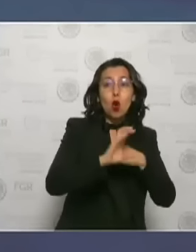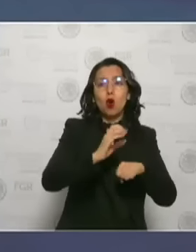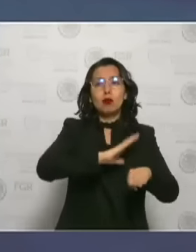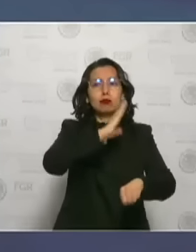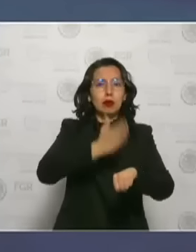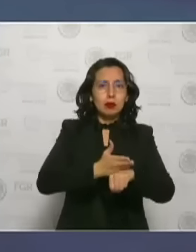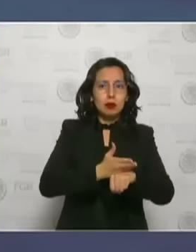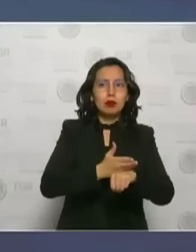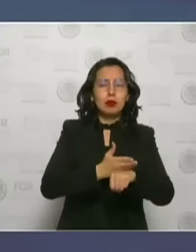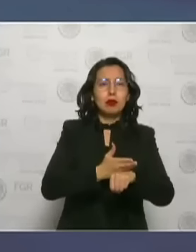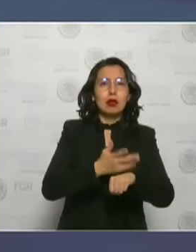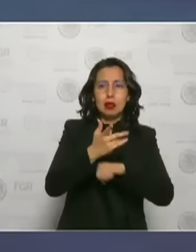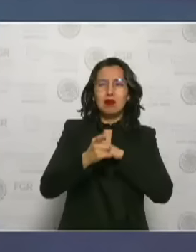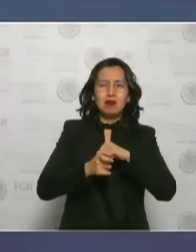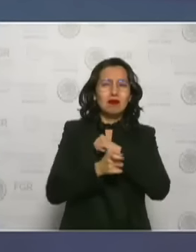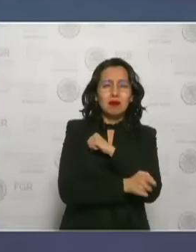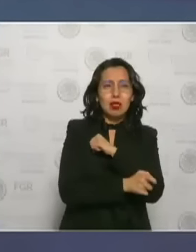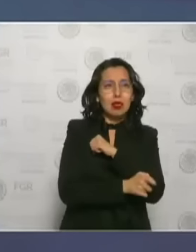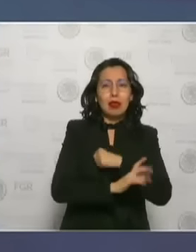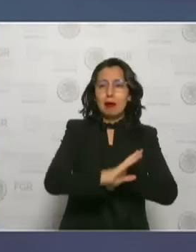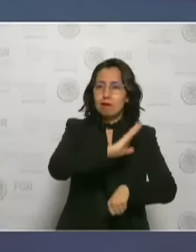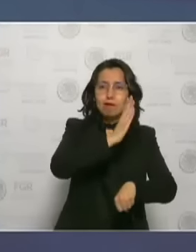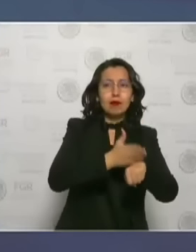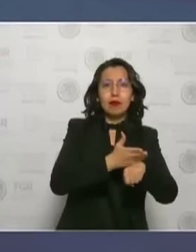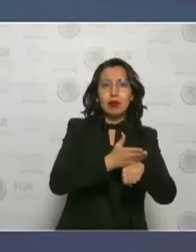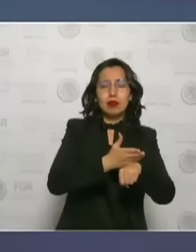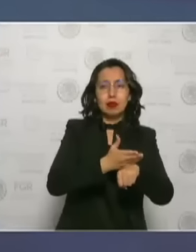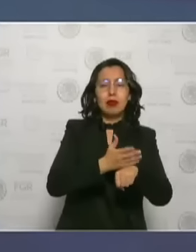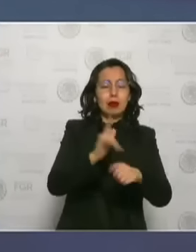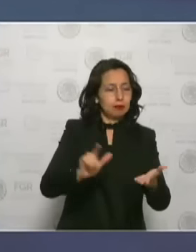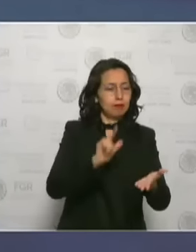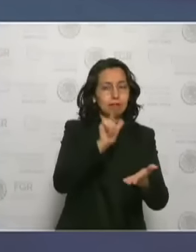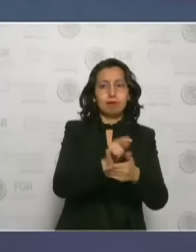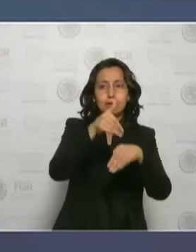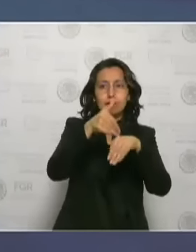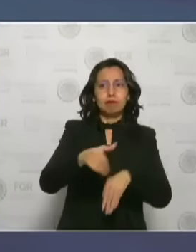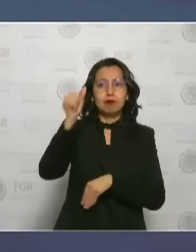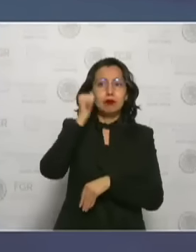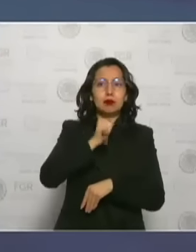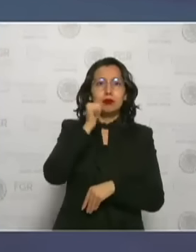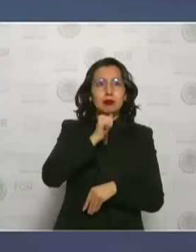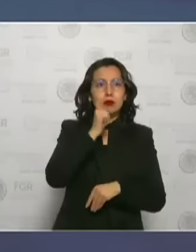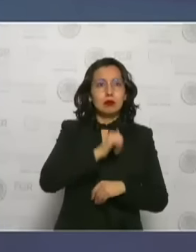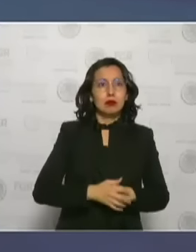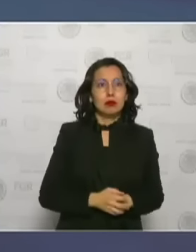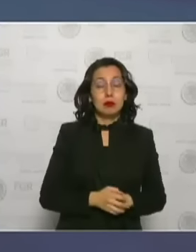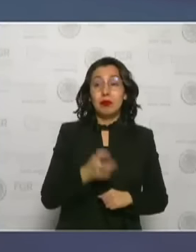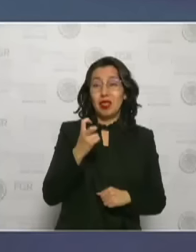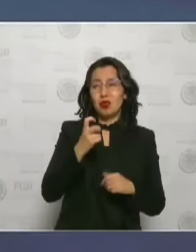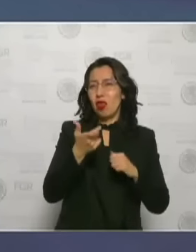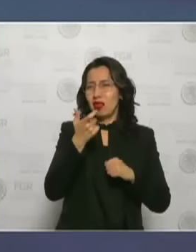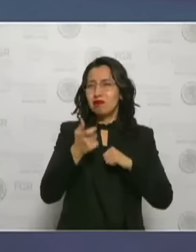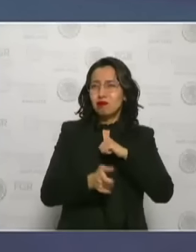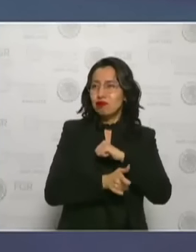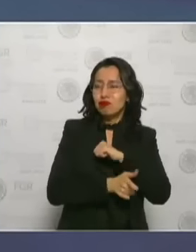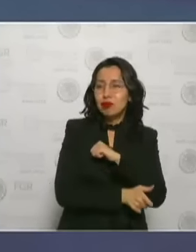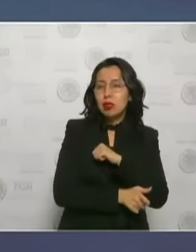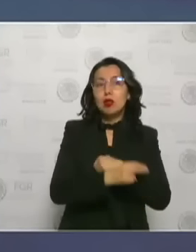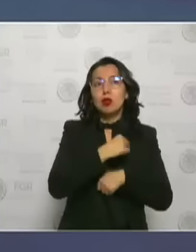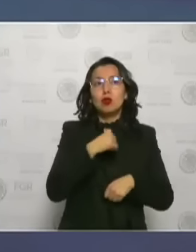este ilícito con el máximo rigor de la ley. El delito de de extorsión lo estamos atendiendo